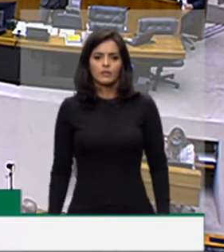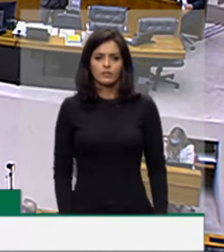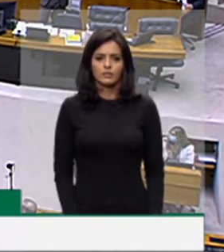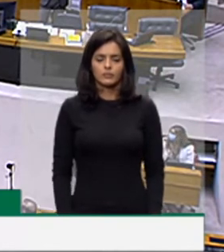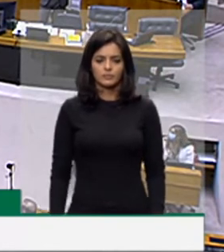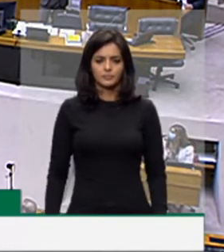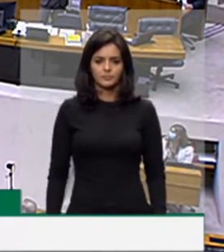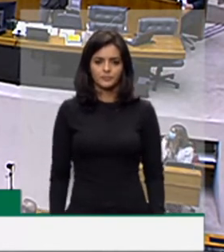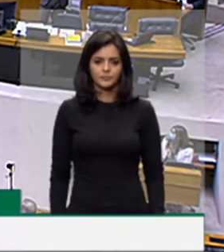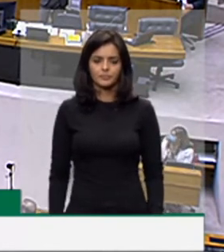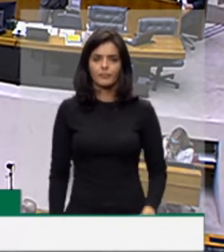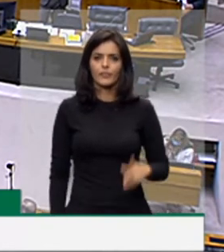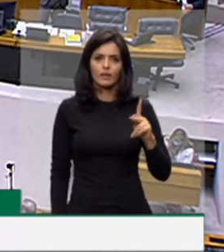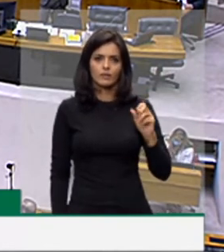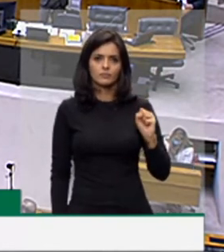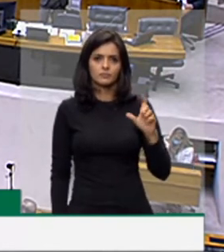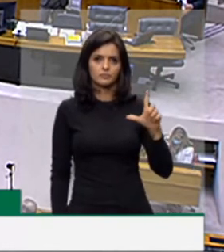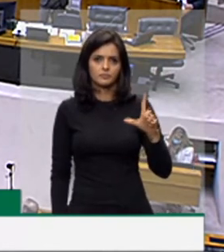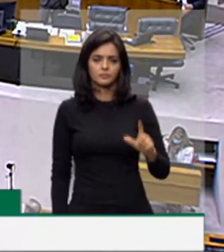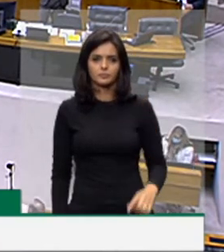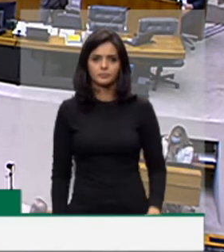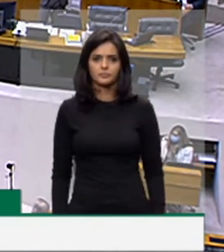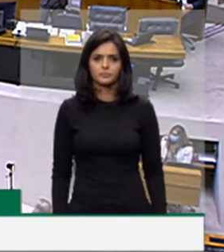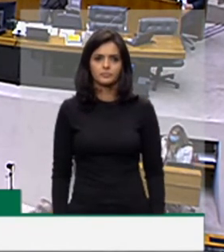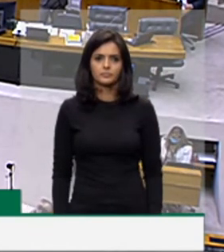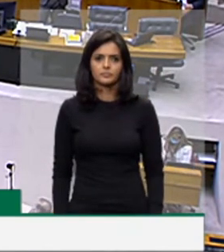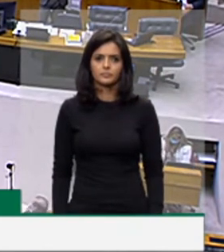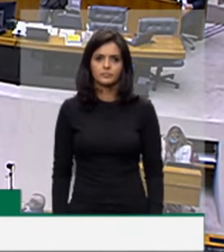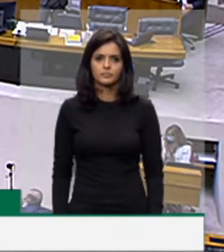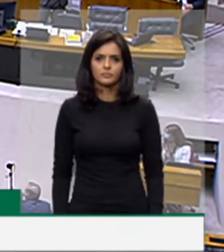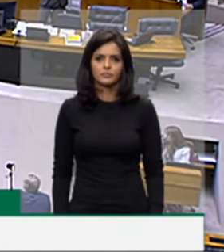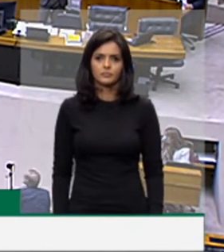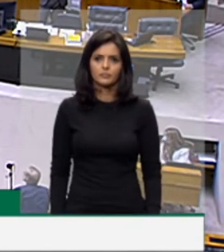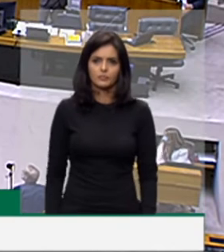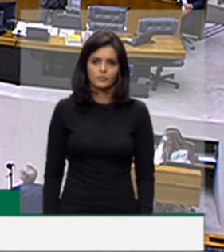BRASILEIROS. MUITO OBRIGADO, SENHOR PRESIDENTE. [PRESIDENTE]: ORIENTAÇÃO DE BANCADA. COMO